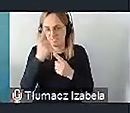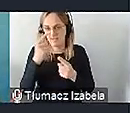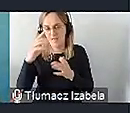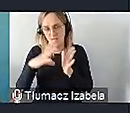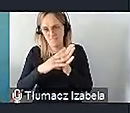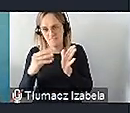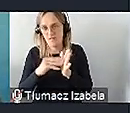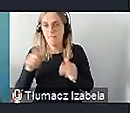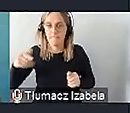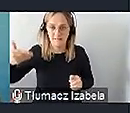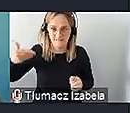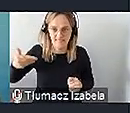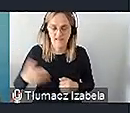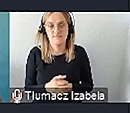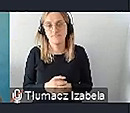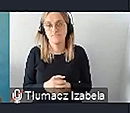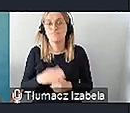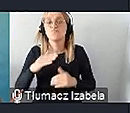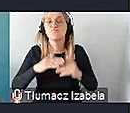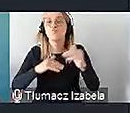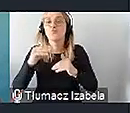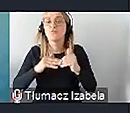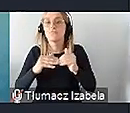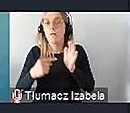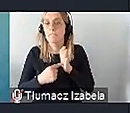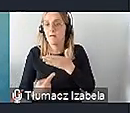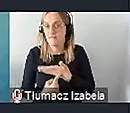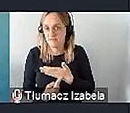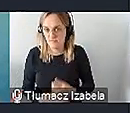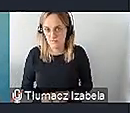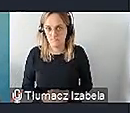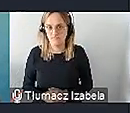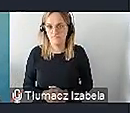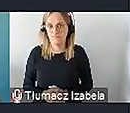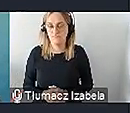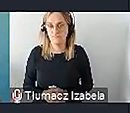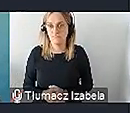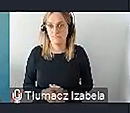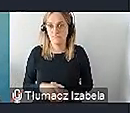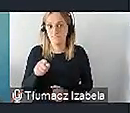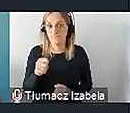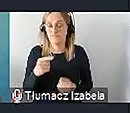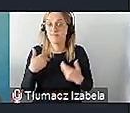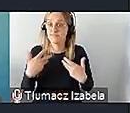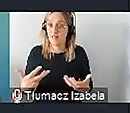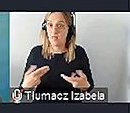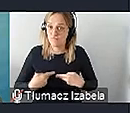np. w czasie prezentacji, to żeby budowali państwo metafory. Jeżeli chcą państwo przekazać ideę współpracy,